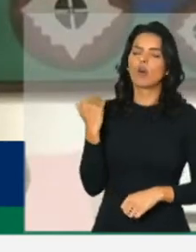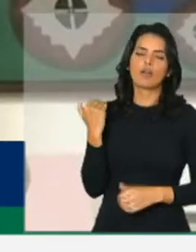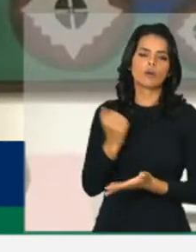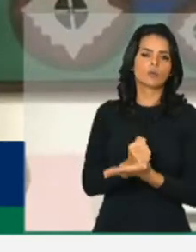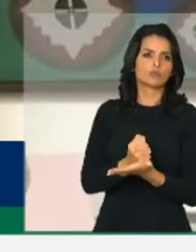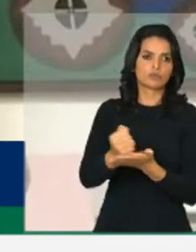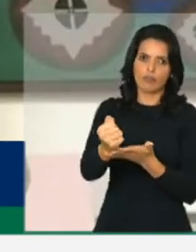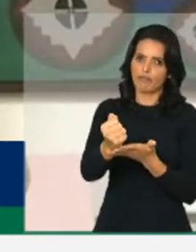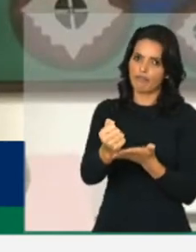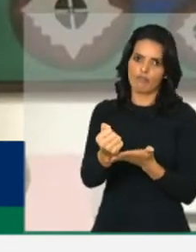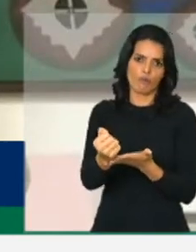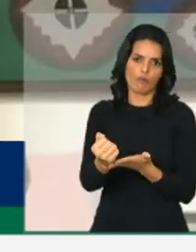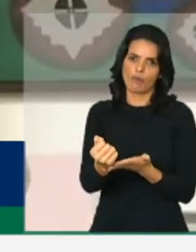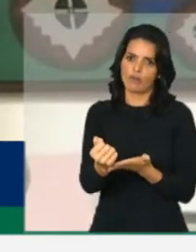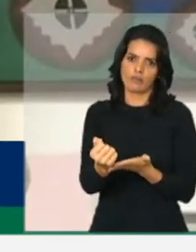APESAR DE SEREM MAIS DE 6 MILHÕES DE TRABALHADORAS, EM